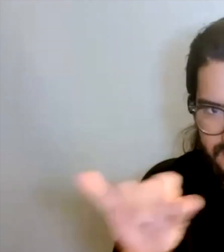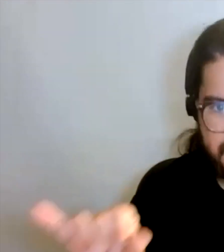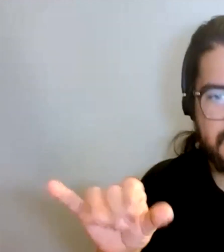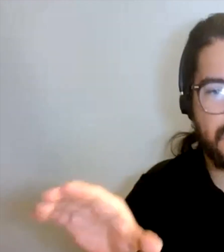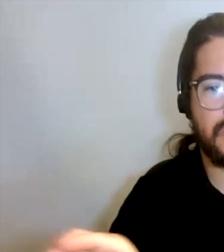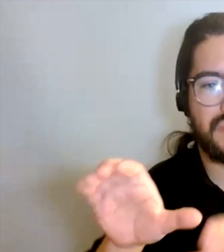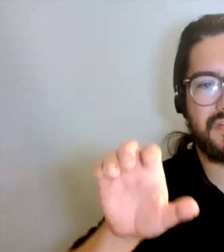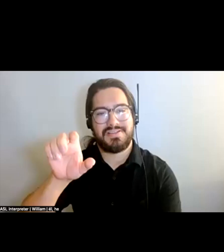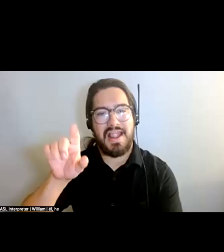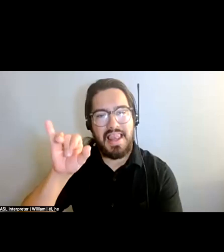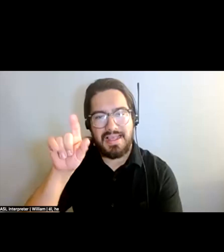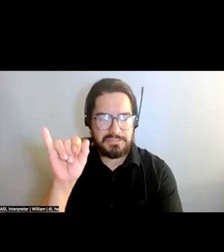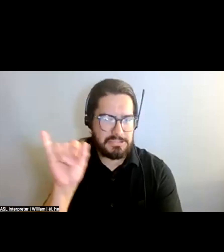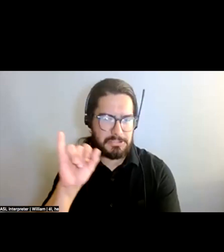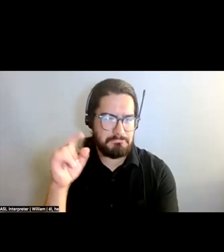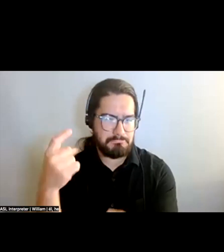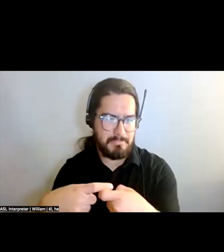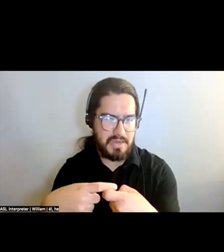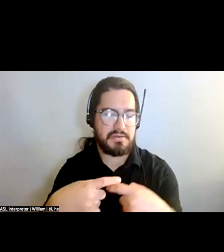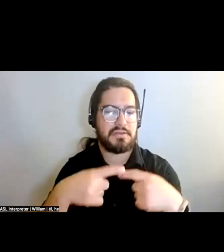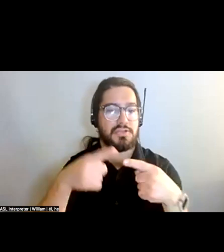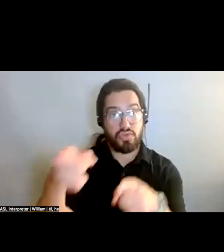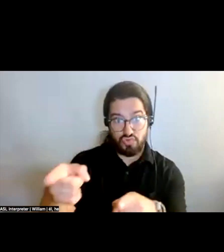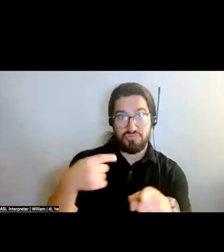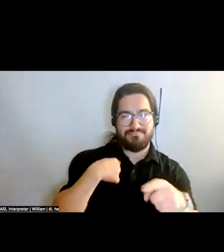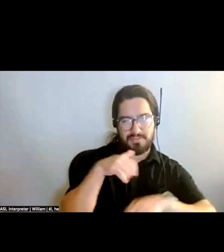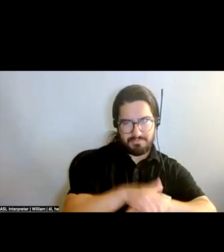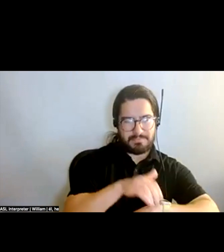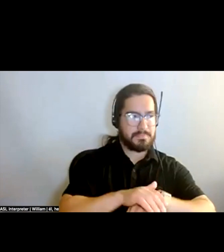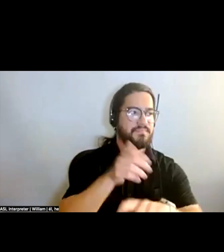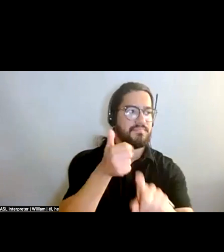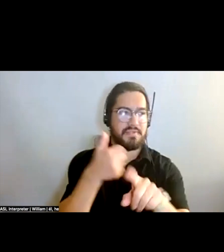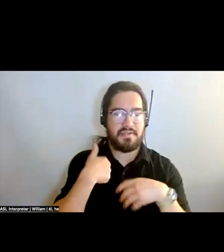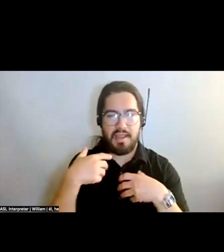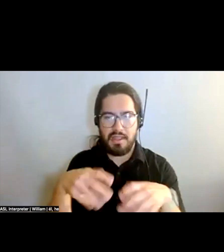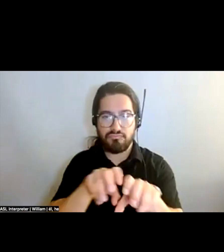Caracas, Venezuela, 1972) has a degree in social work and specializes in